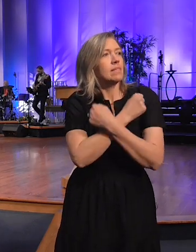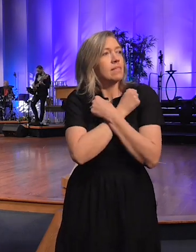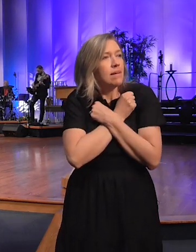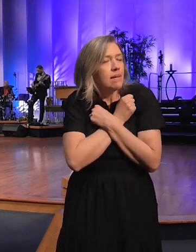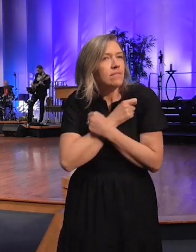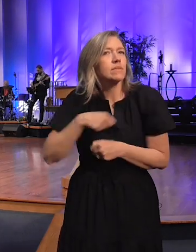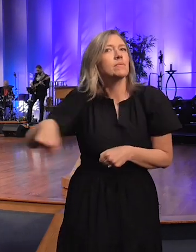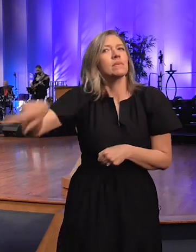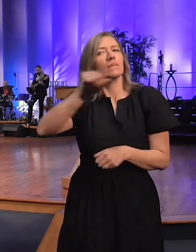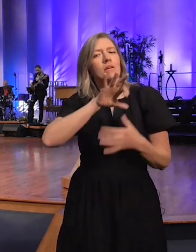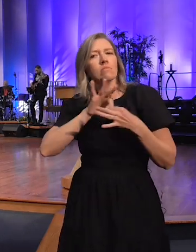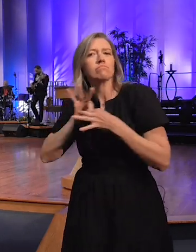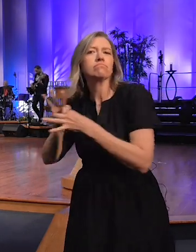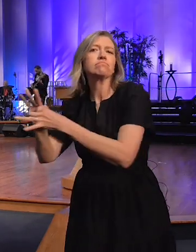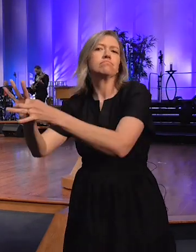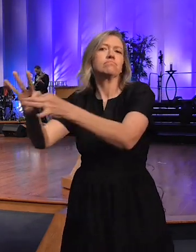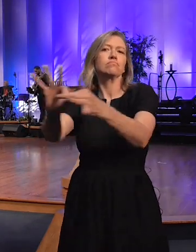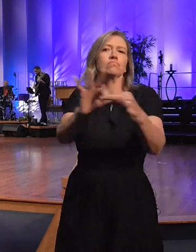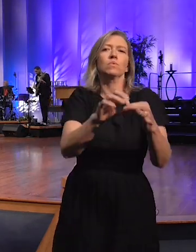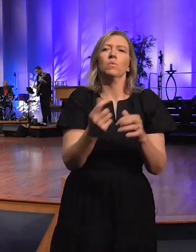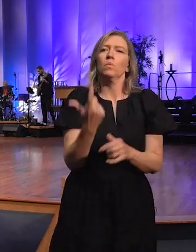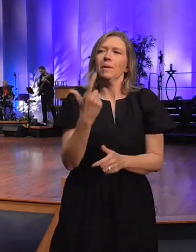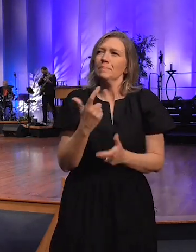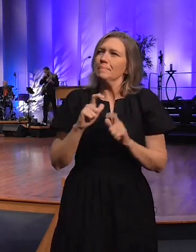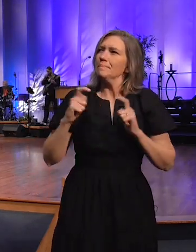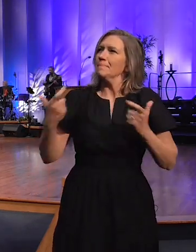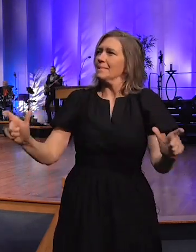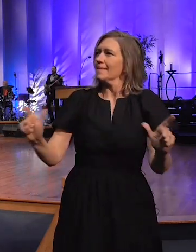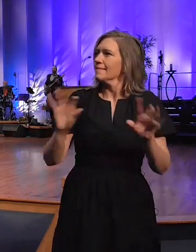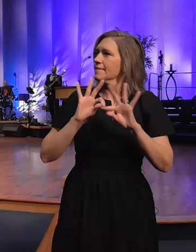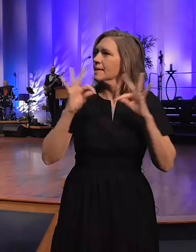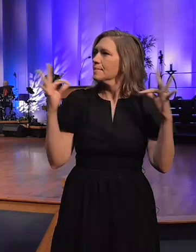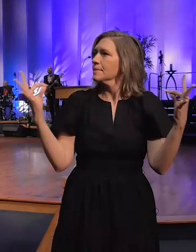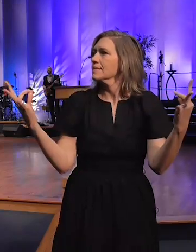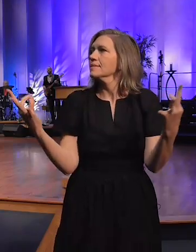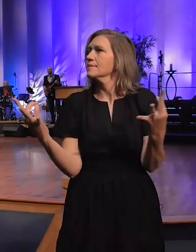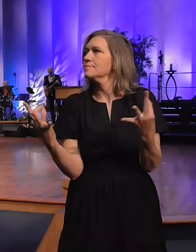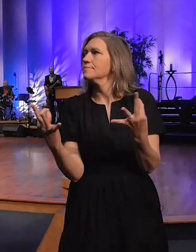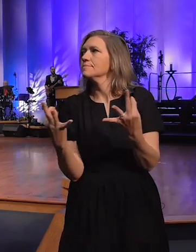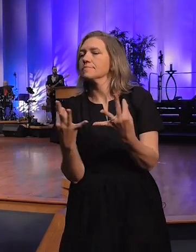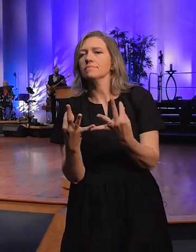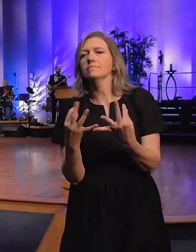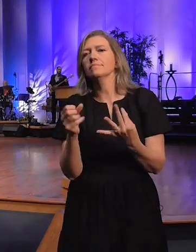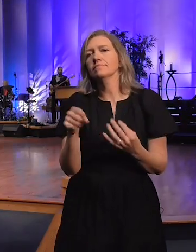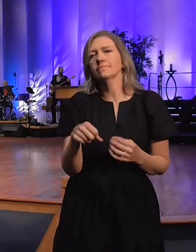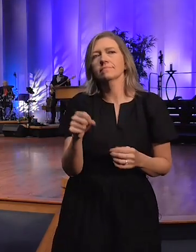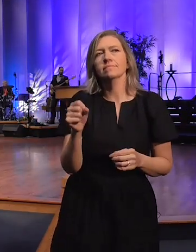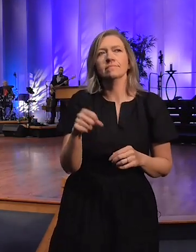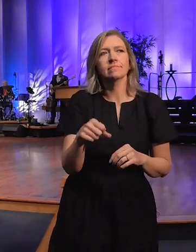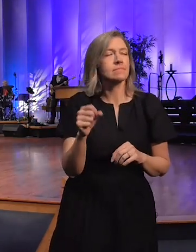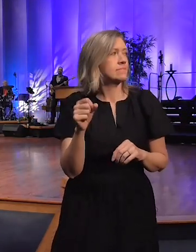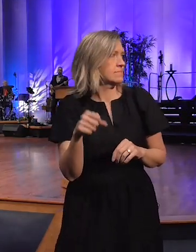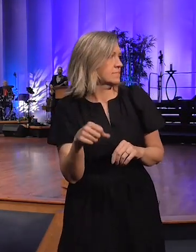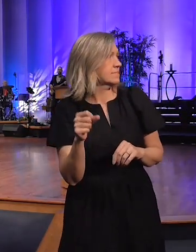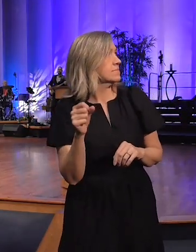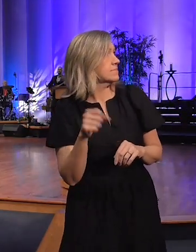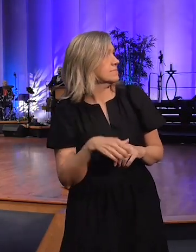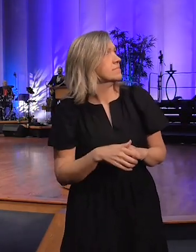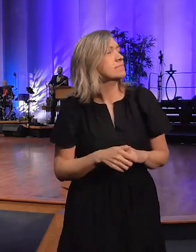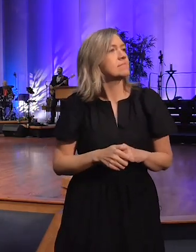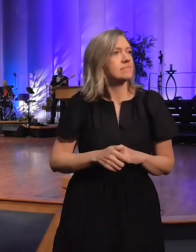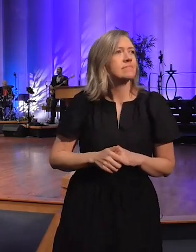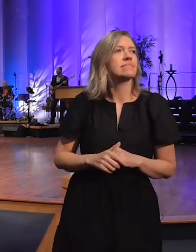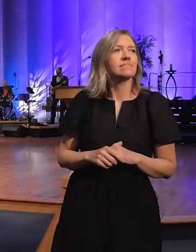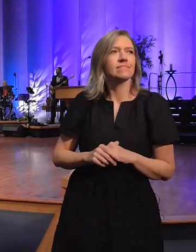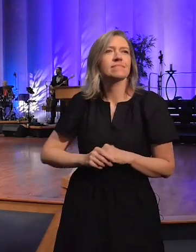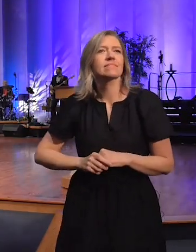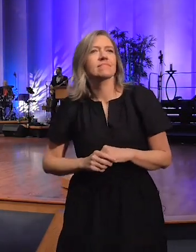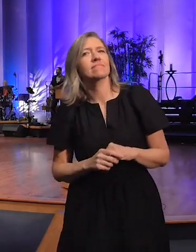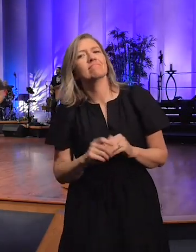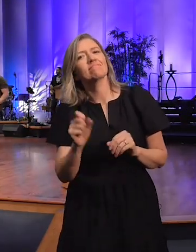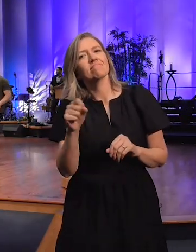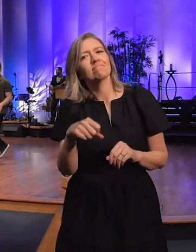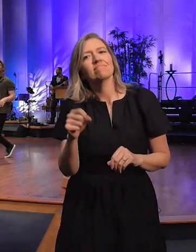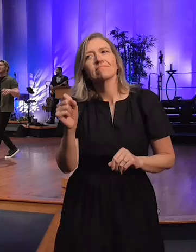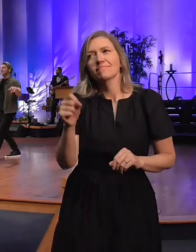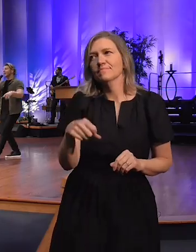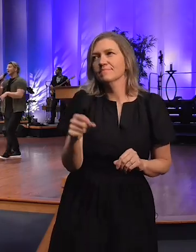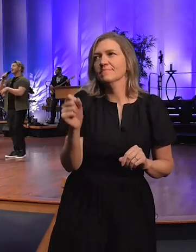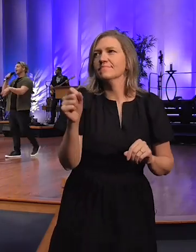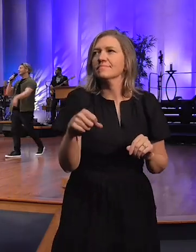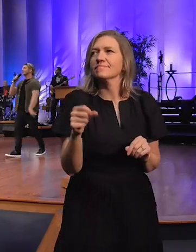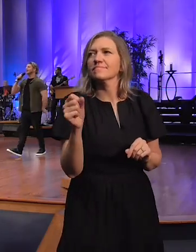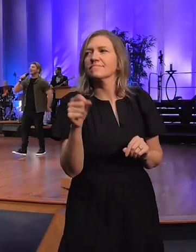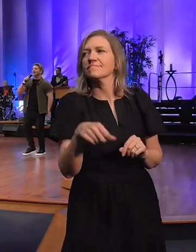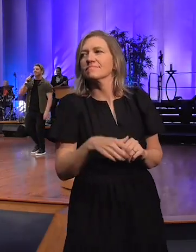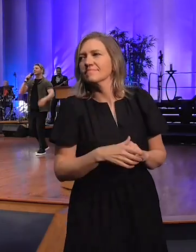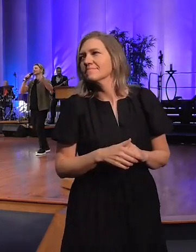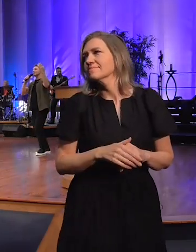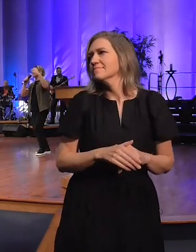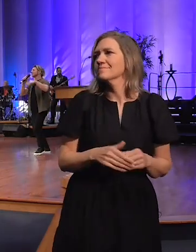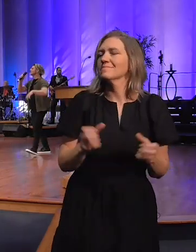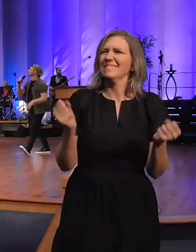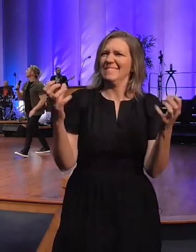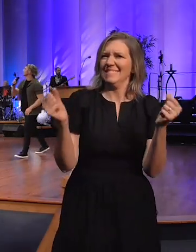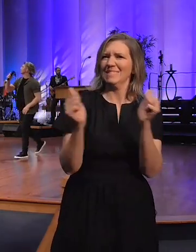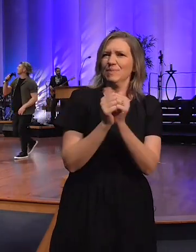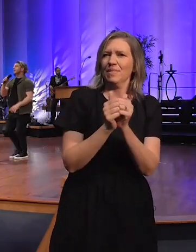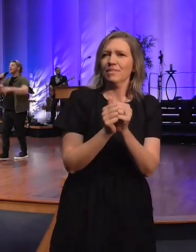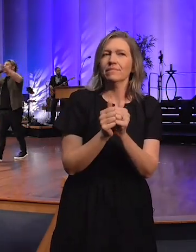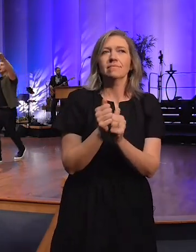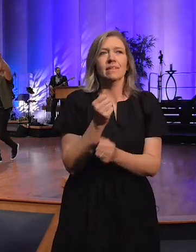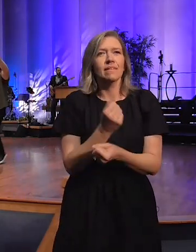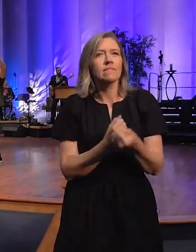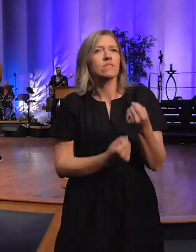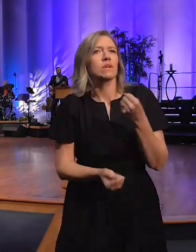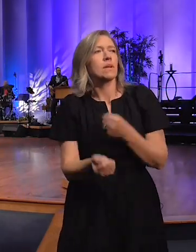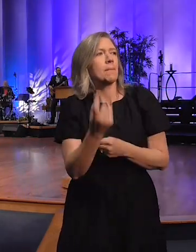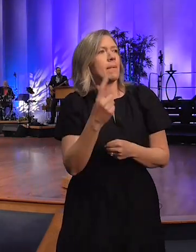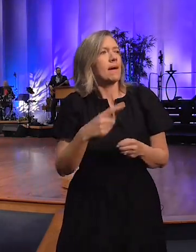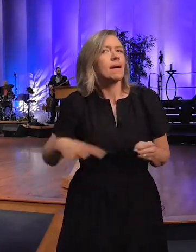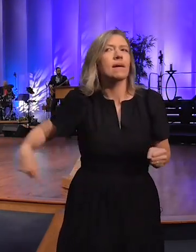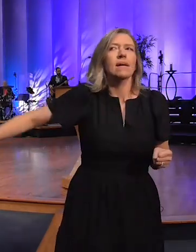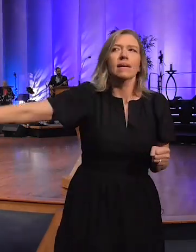somos una gran familia oye, sí, sí, oye, sí, oye, sí, cántalo con nosotros, levántate con nosotros,